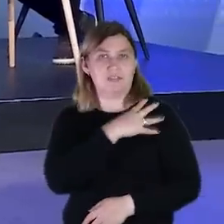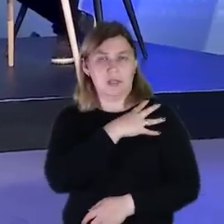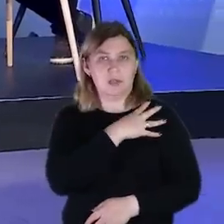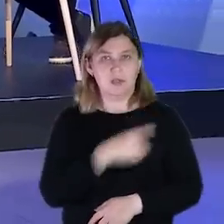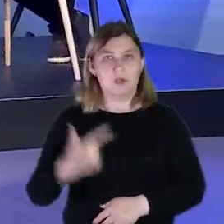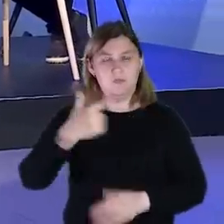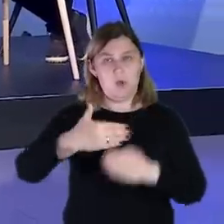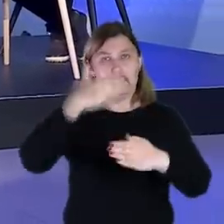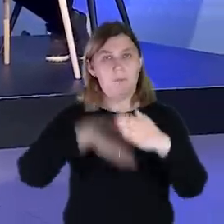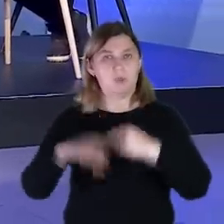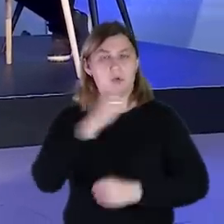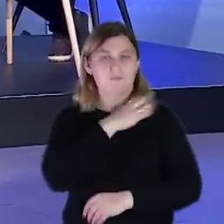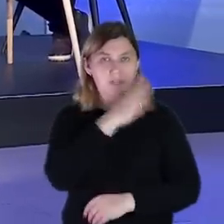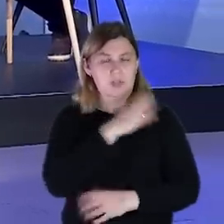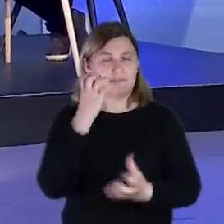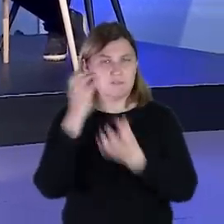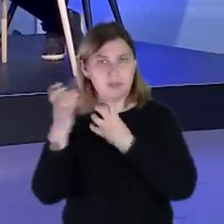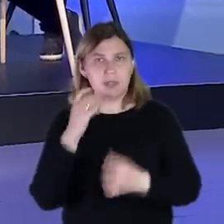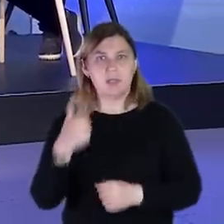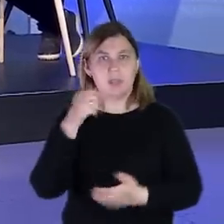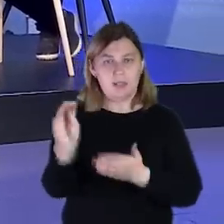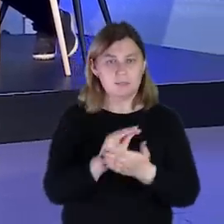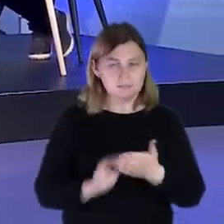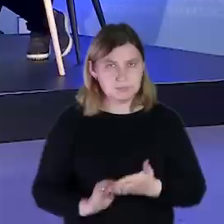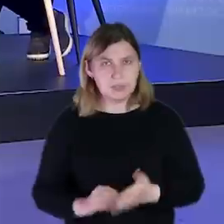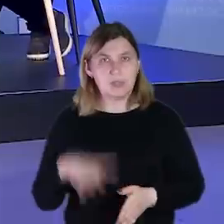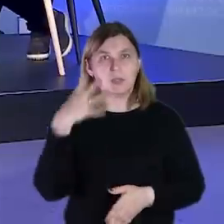dwóch podoficerów wywiadowczych,jeden kancelarzysta i czterech woźnych.